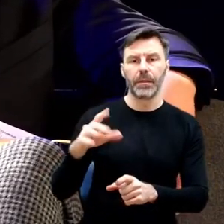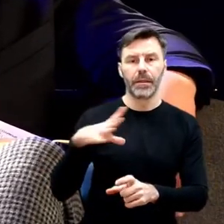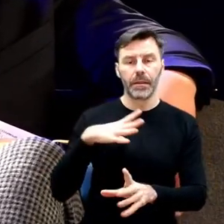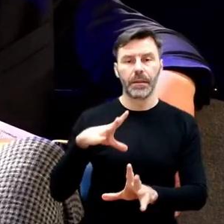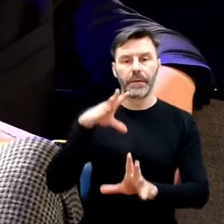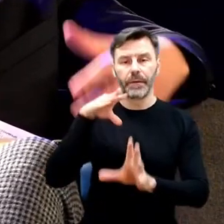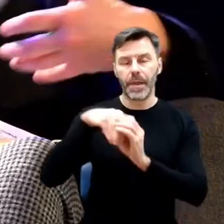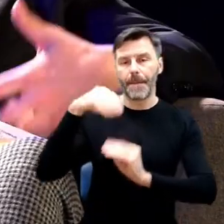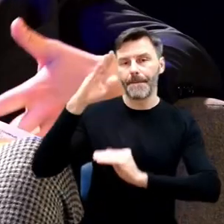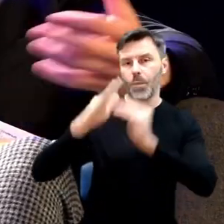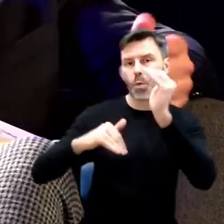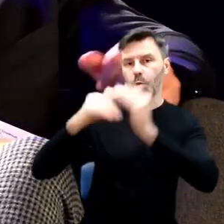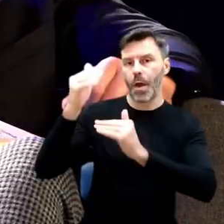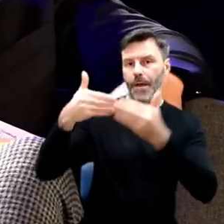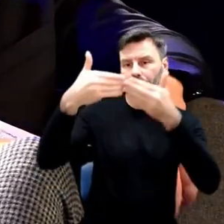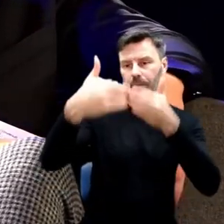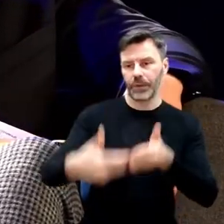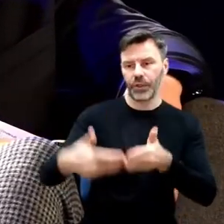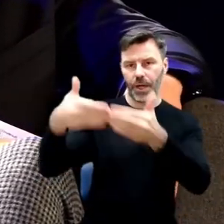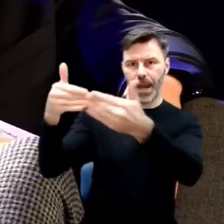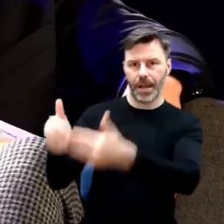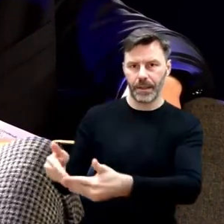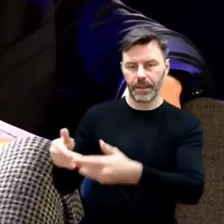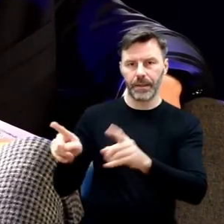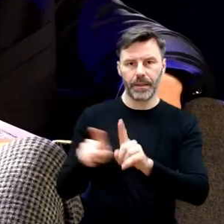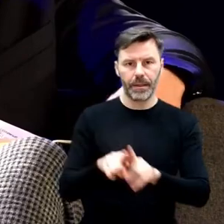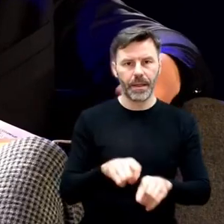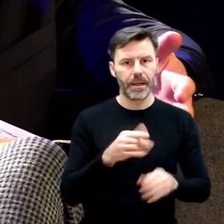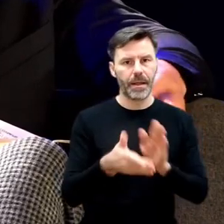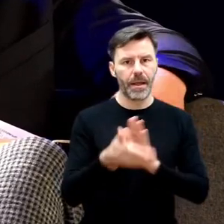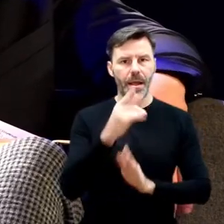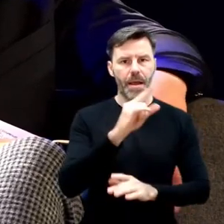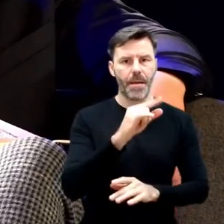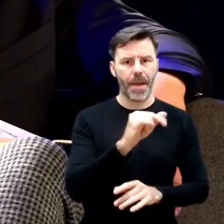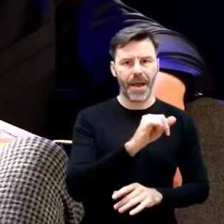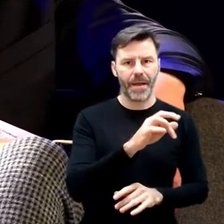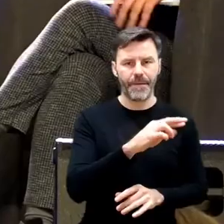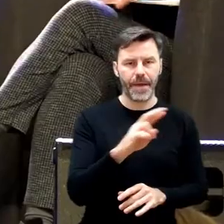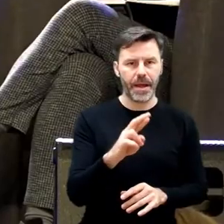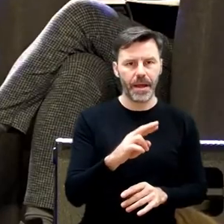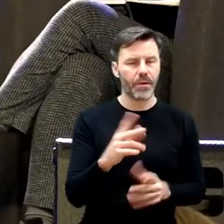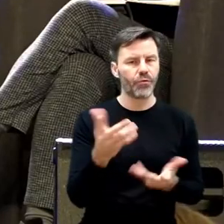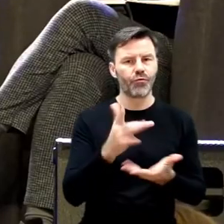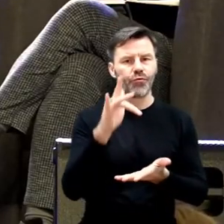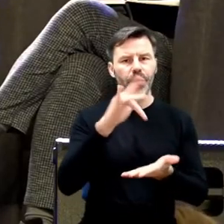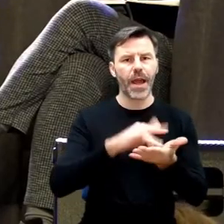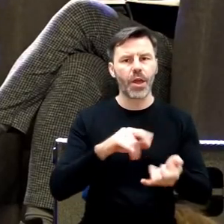budynki, z których także część osiedli PFR-u powstała chociażby w Toruniu, ale są też prefabrykaty, z którymi